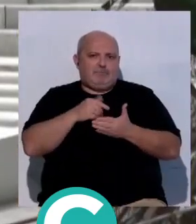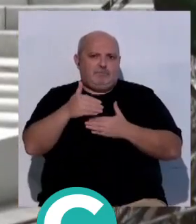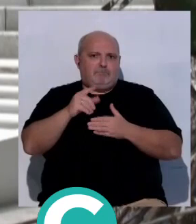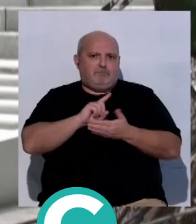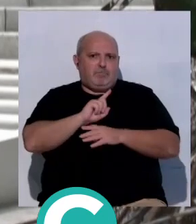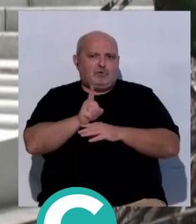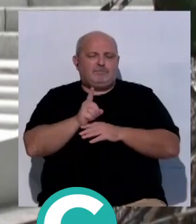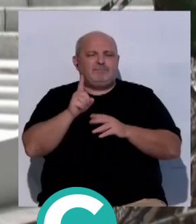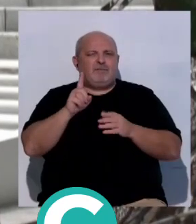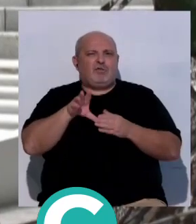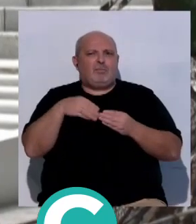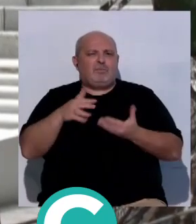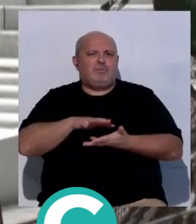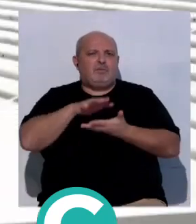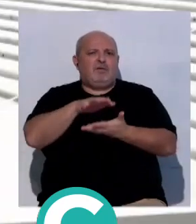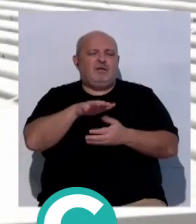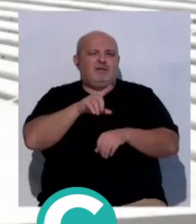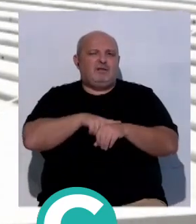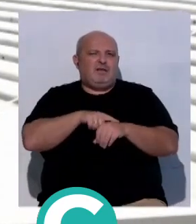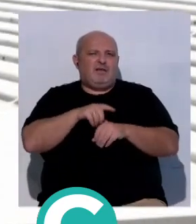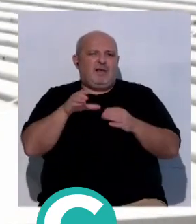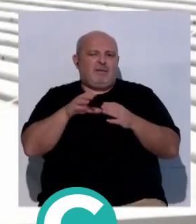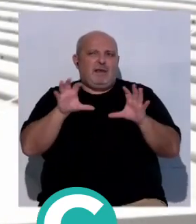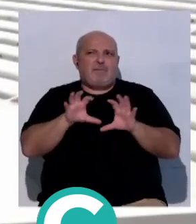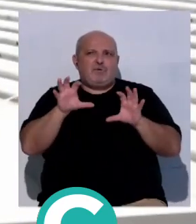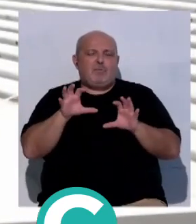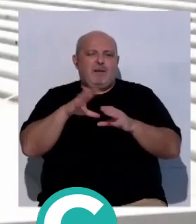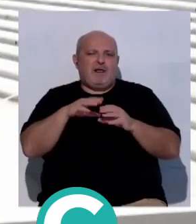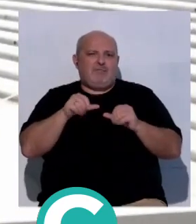documentación que se ha presentado en paralelo con la del equipamiento para su puesta en marcha